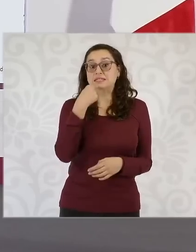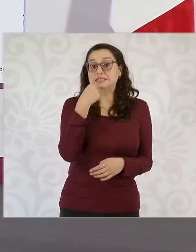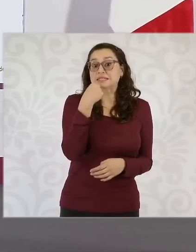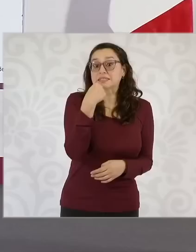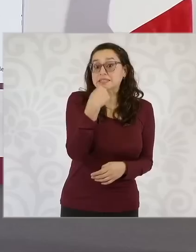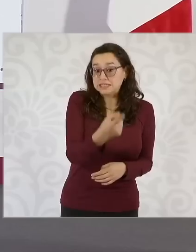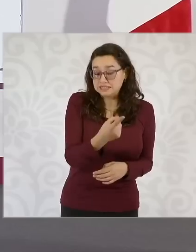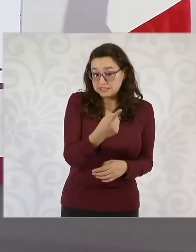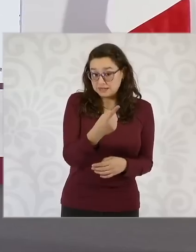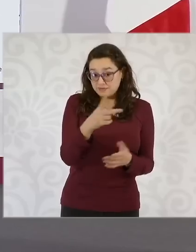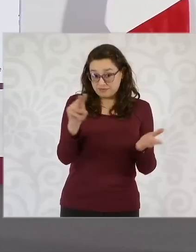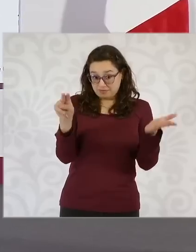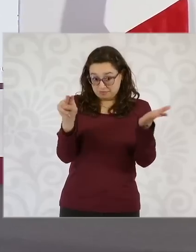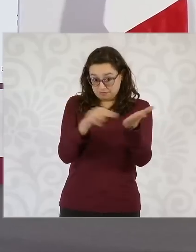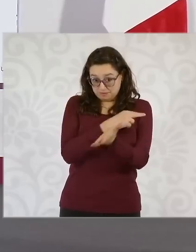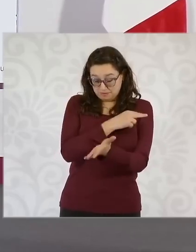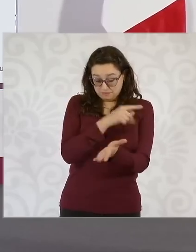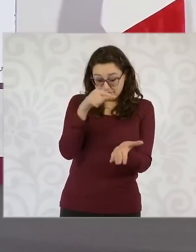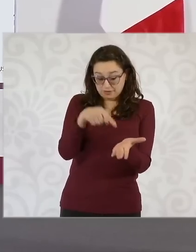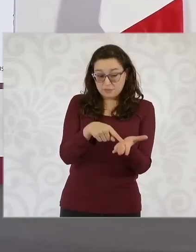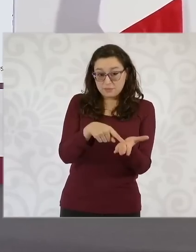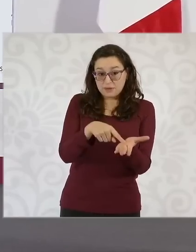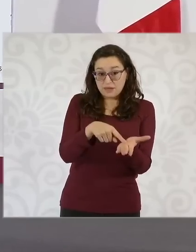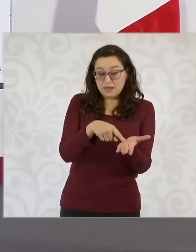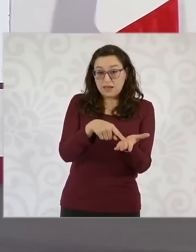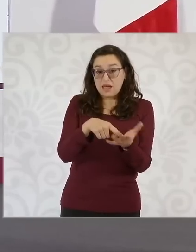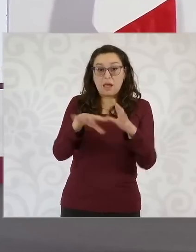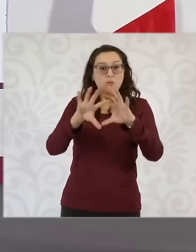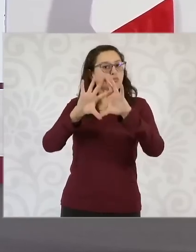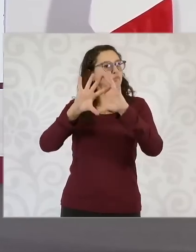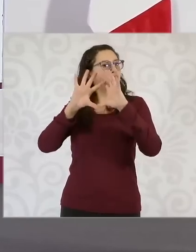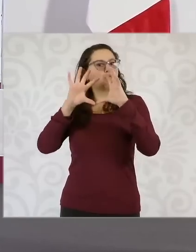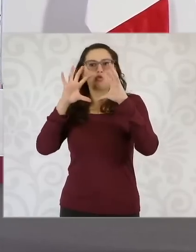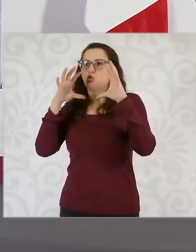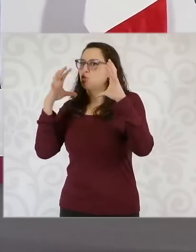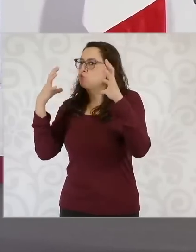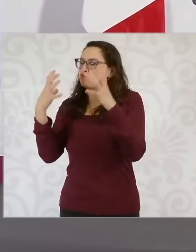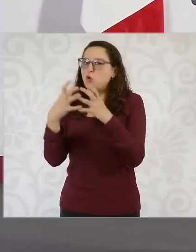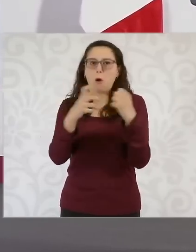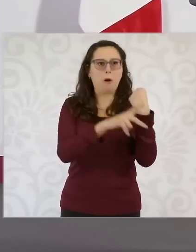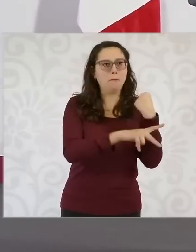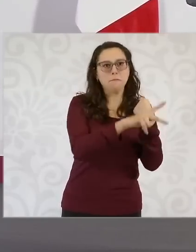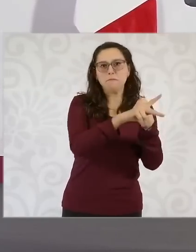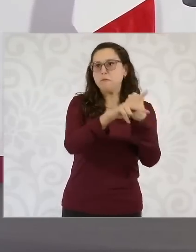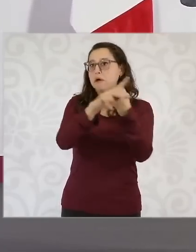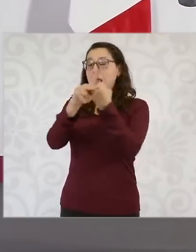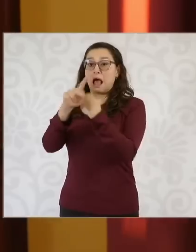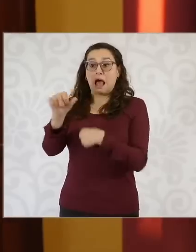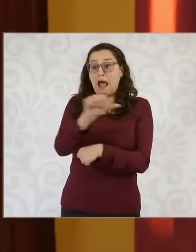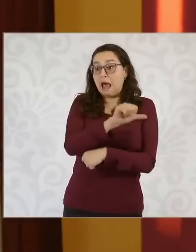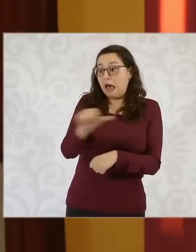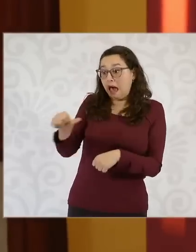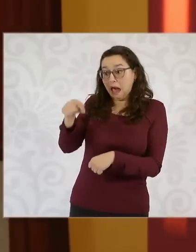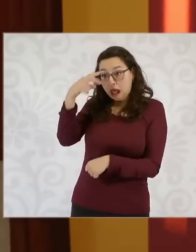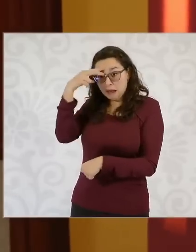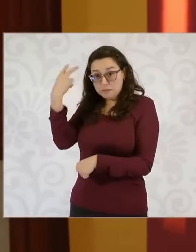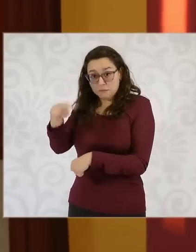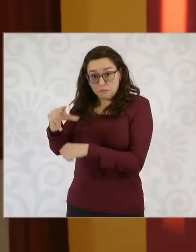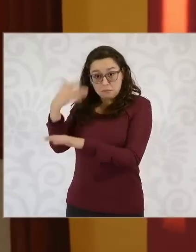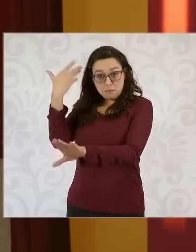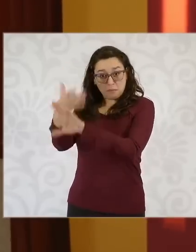primero que tenemos que ver es una aplicación general no es una aplicación solo a México en